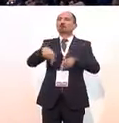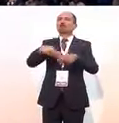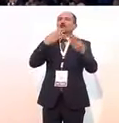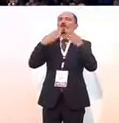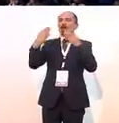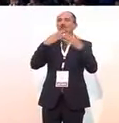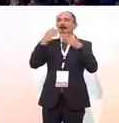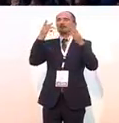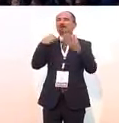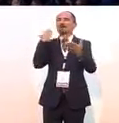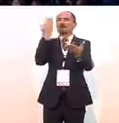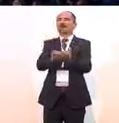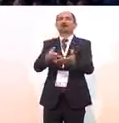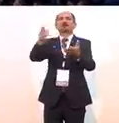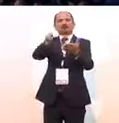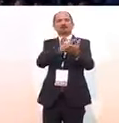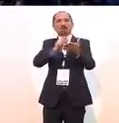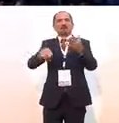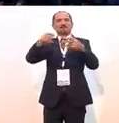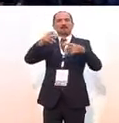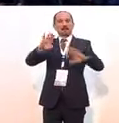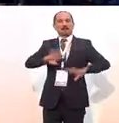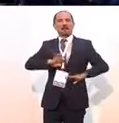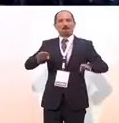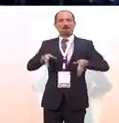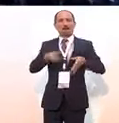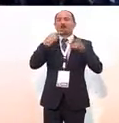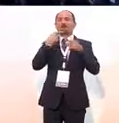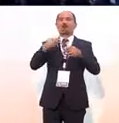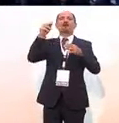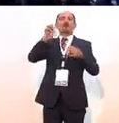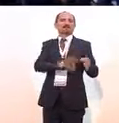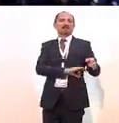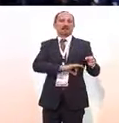è stata votata dalla Camera e che io sono certo che il Senato voterà senza modifiche